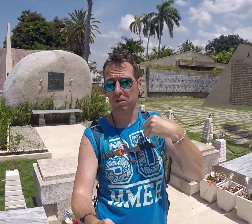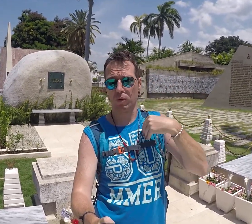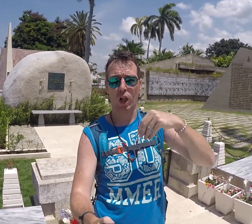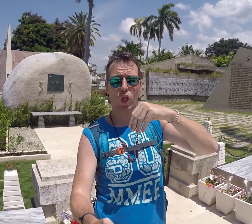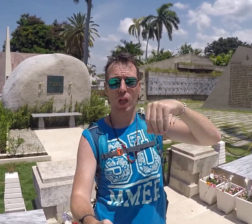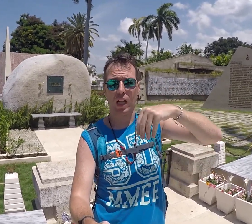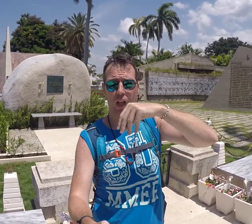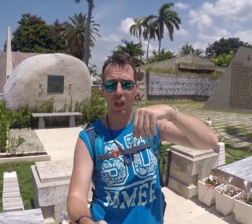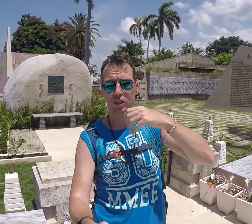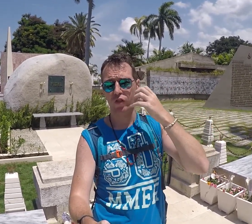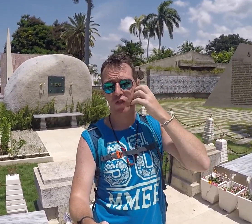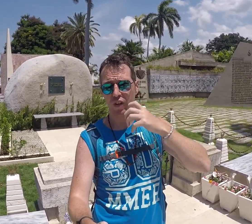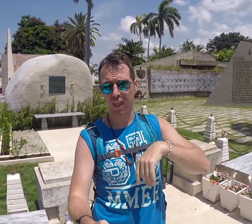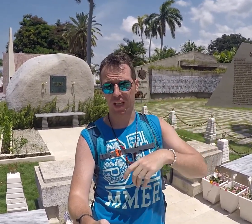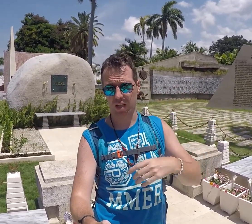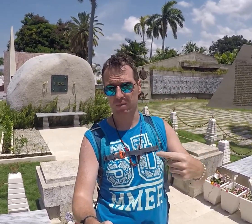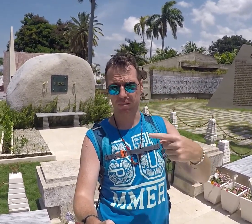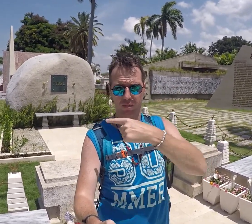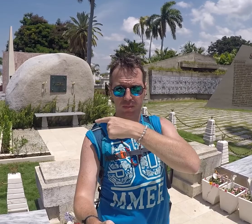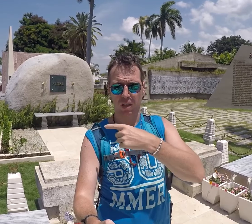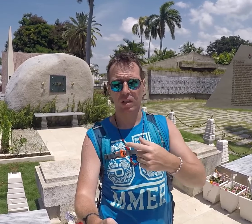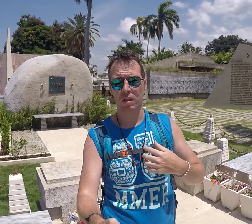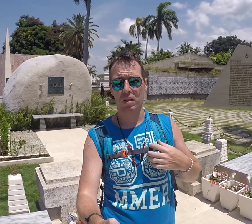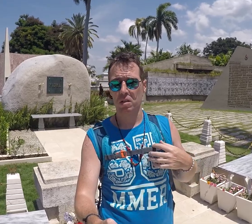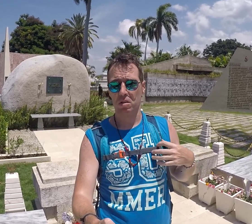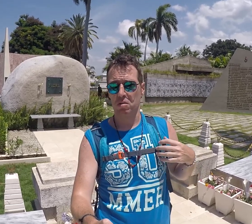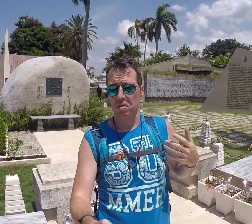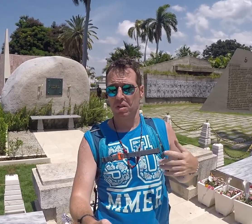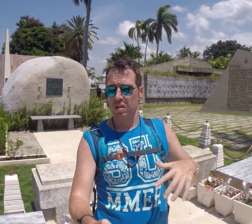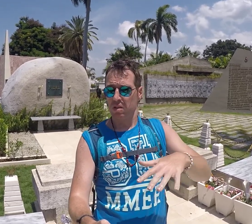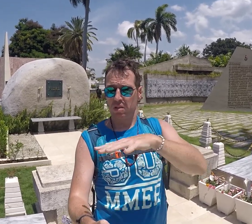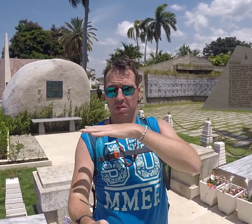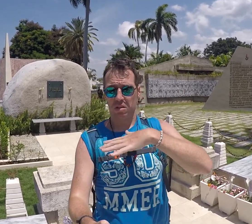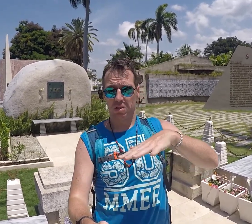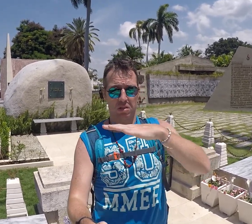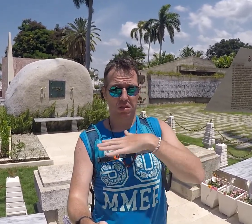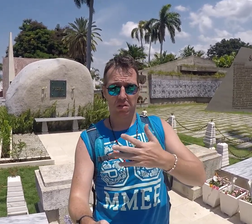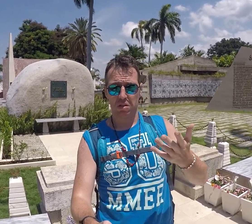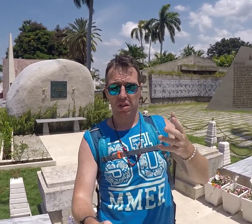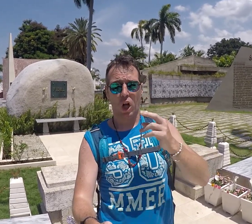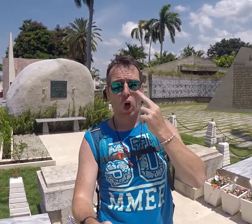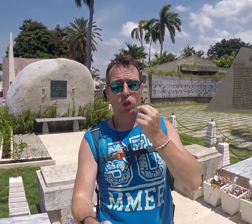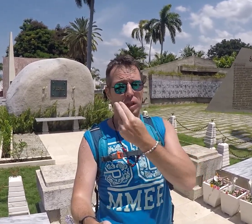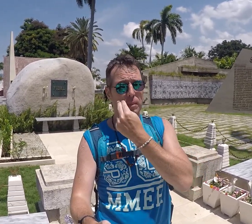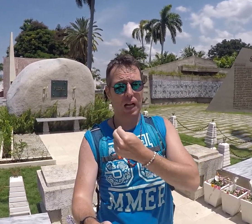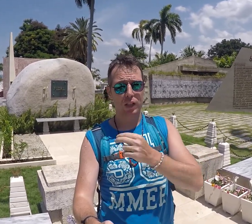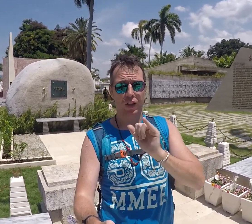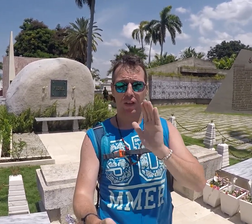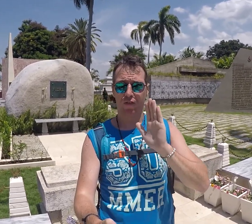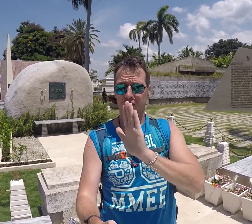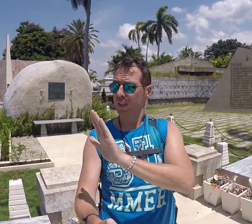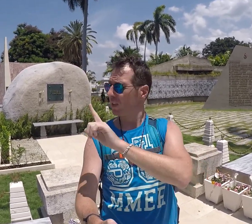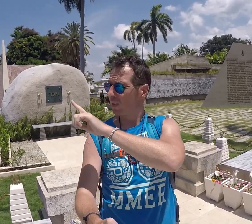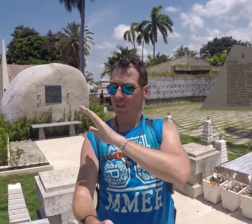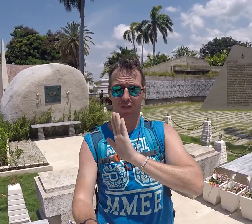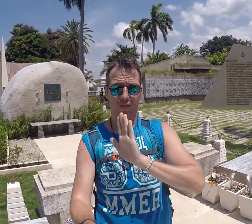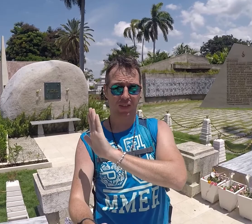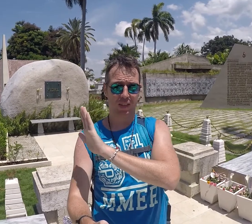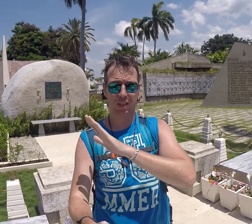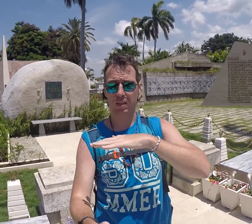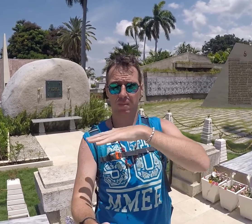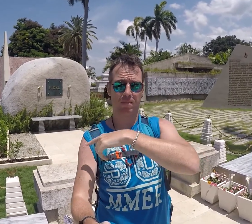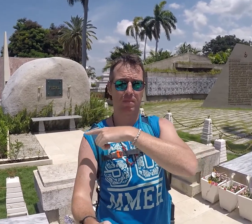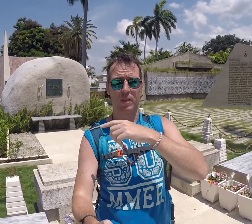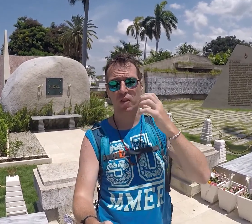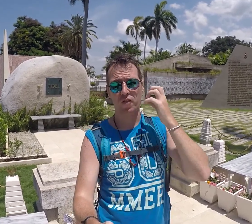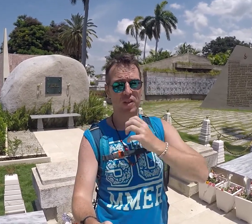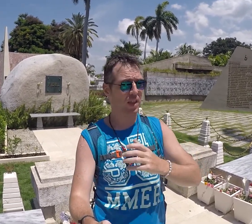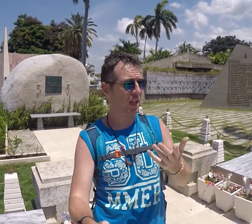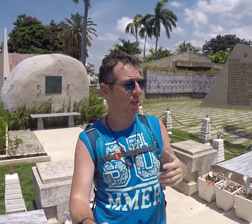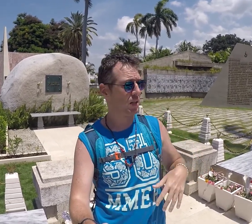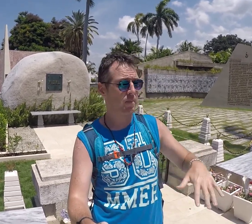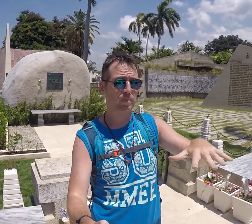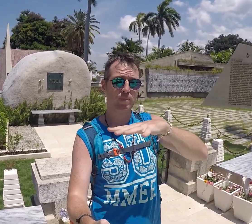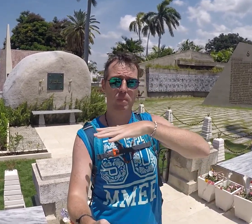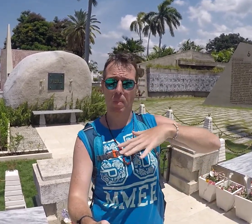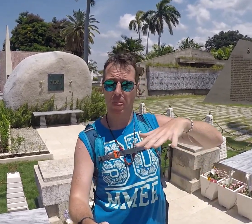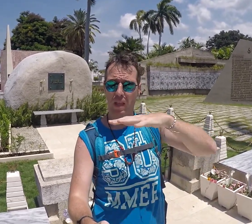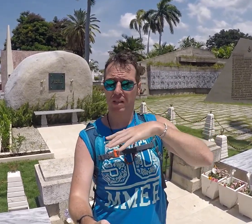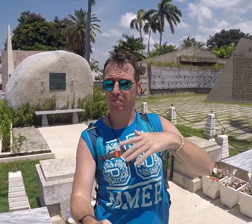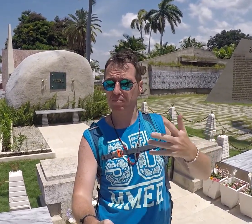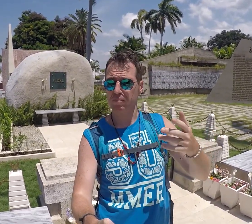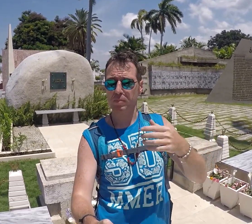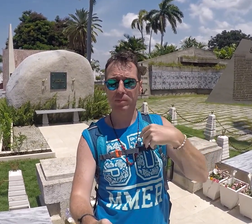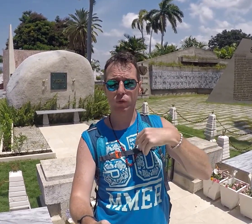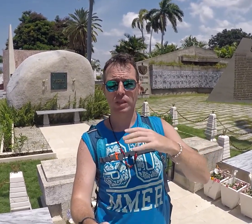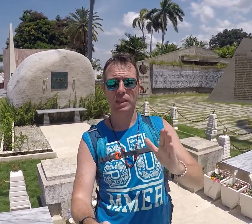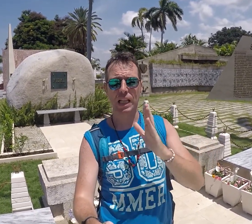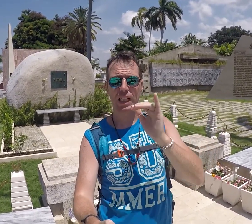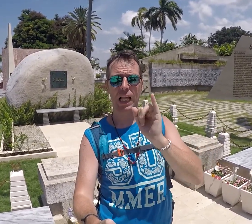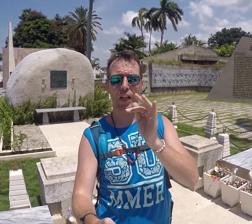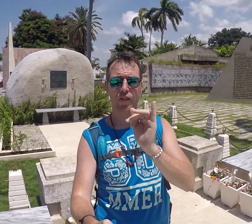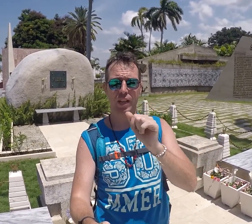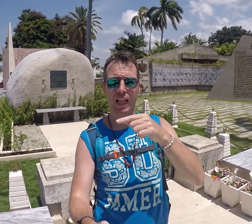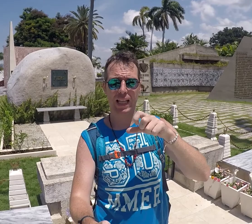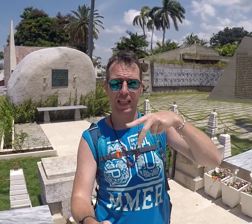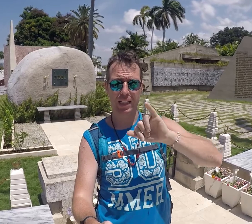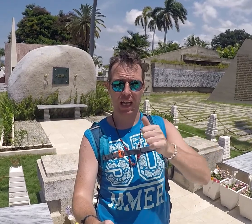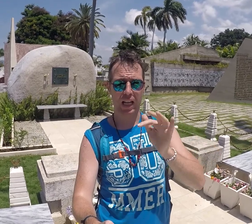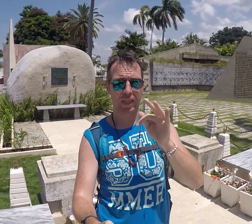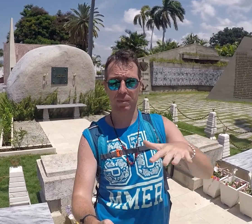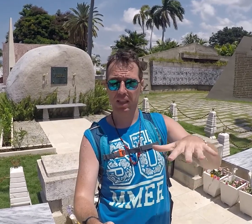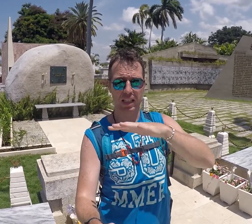Ahí están las cenizas de Fidel, y el de José Martí está al lado, esta es la zona de Santa Ifigenia